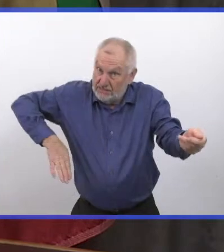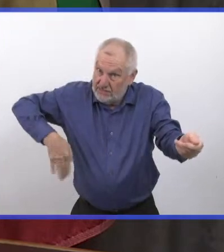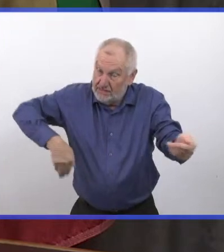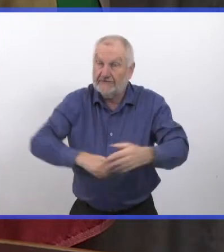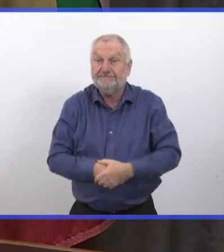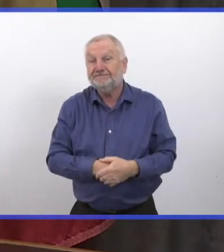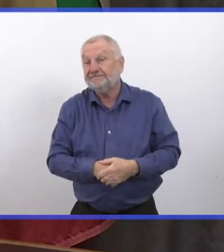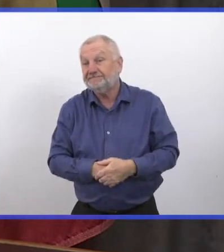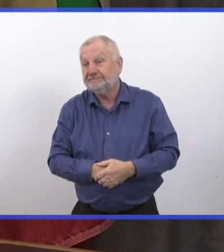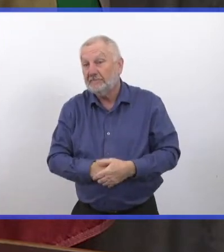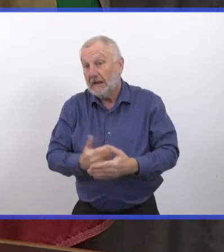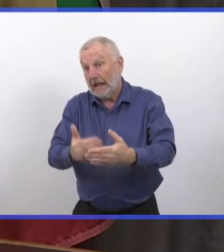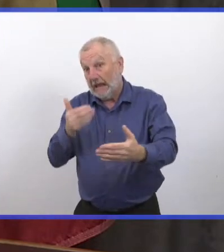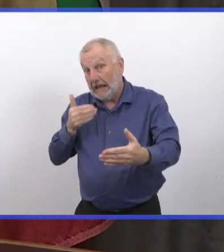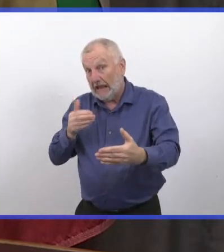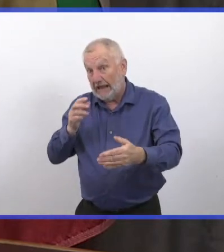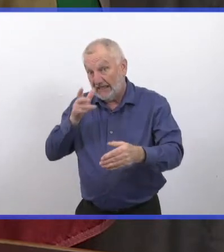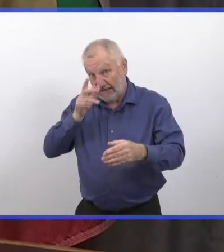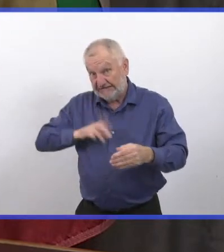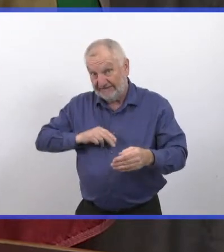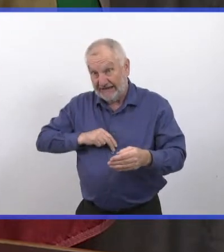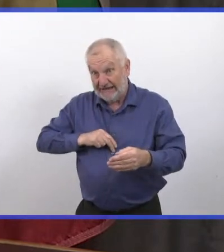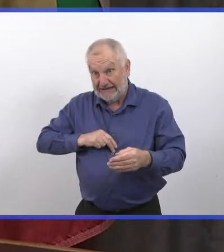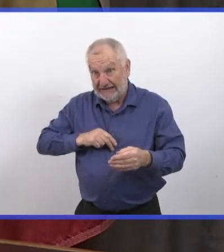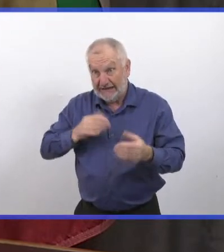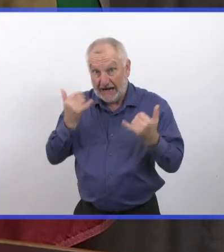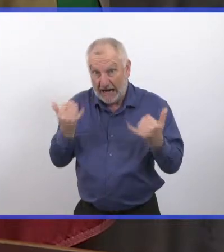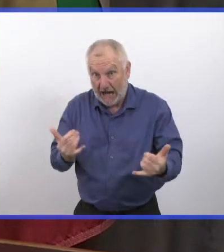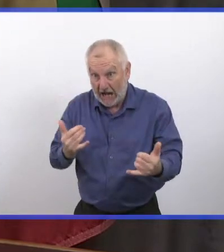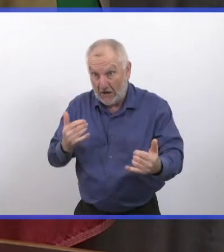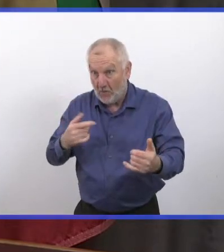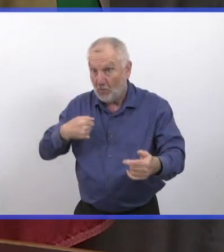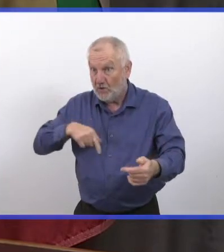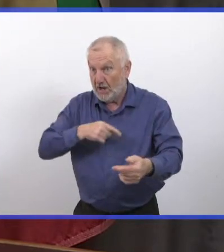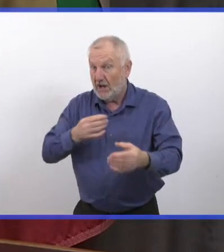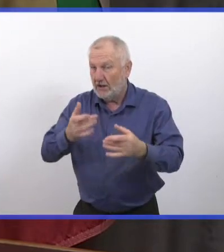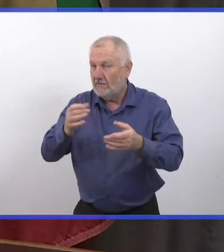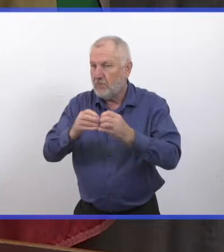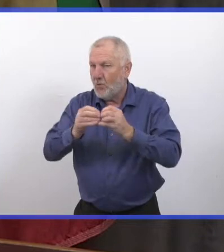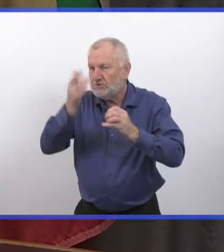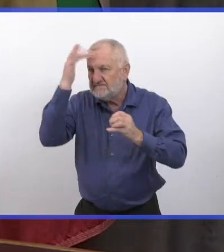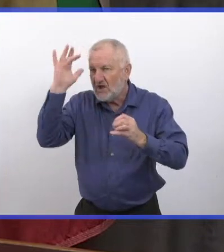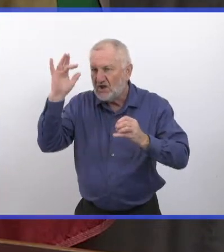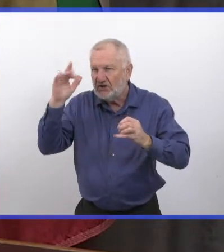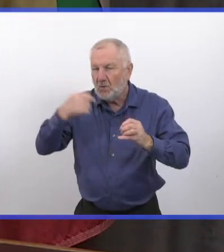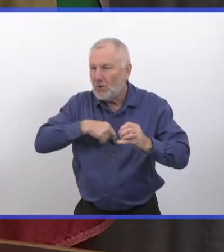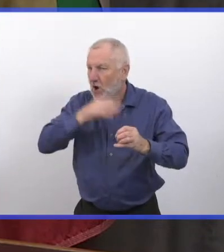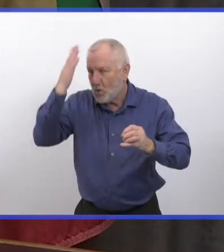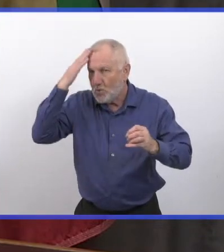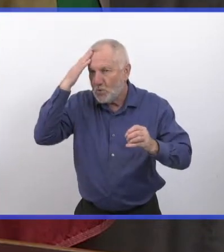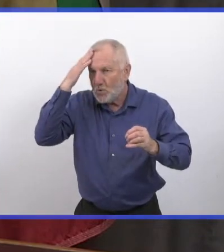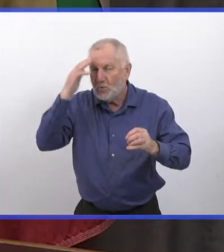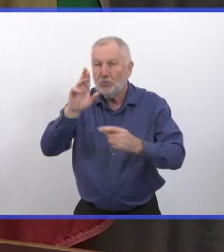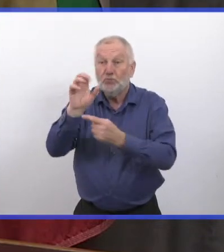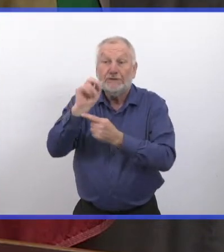Cela signifie que l'espèce humaine n'a jamais été exposée à ce virus auparavant.